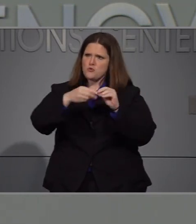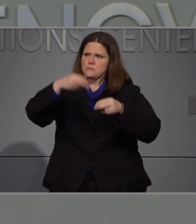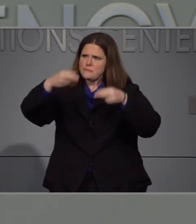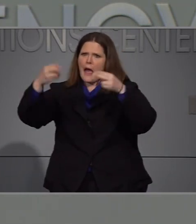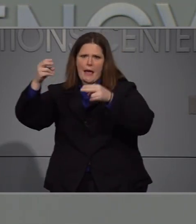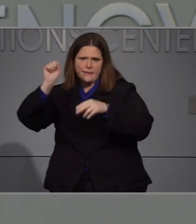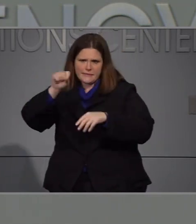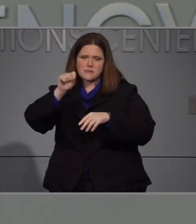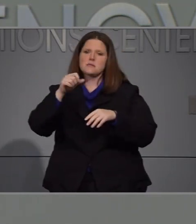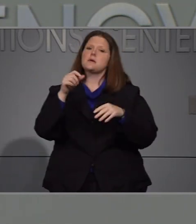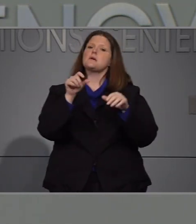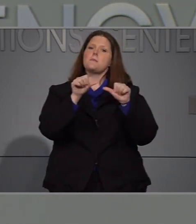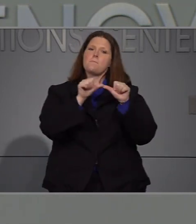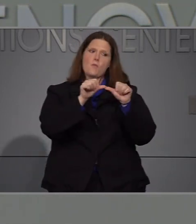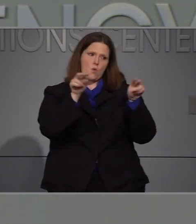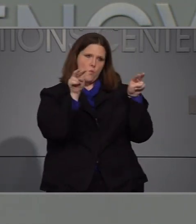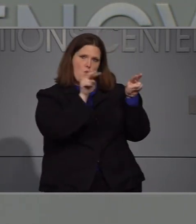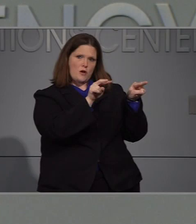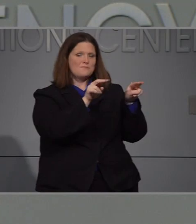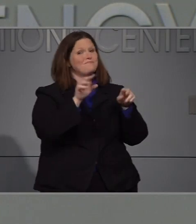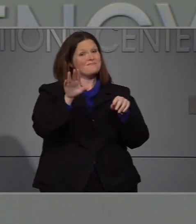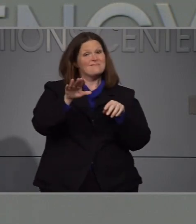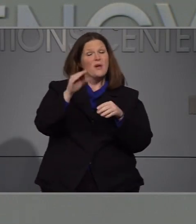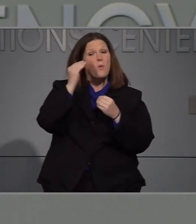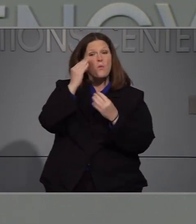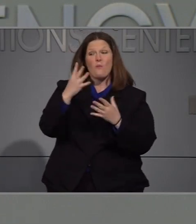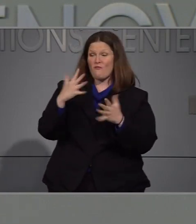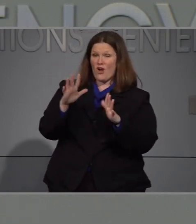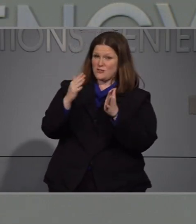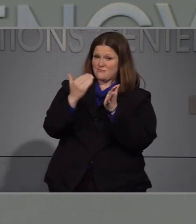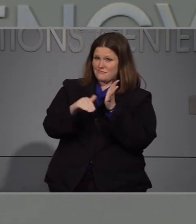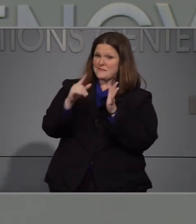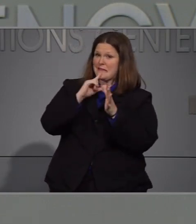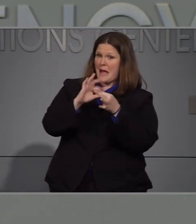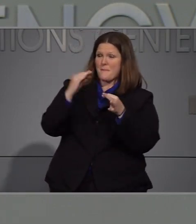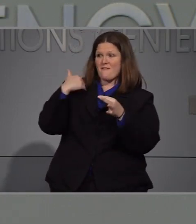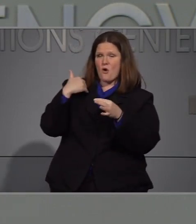mesa y y seguir vigilando las tendencias, le dijimos anteriormente, ya dijimos que